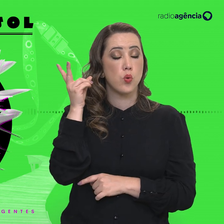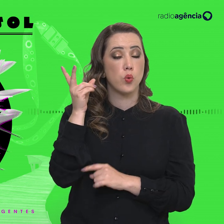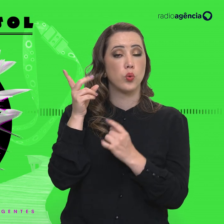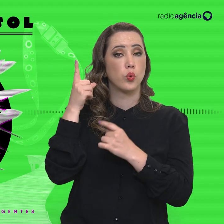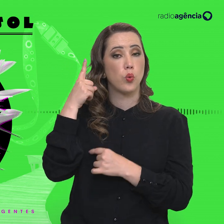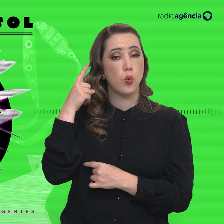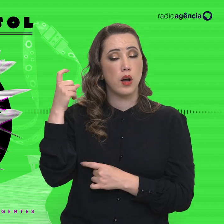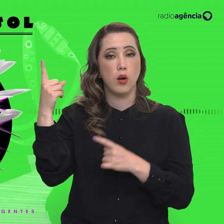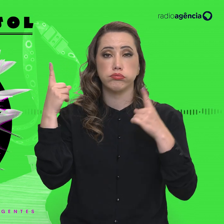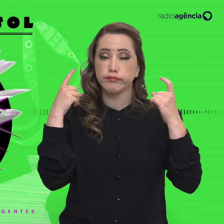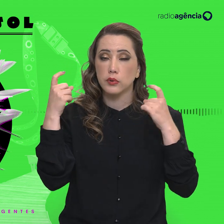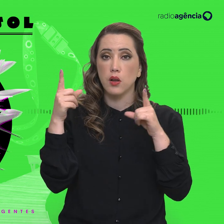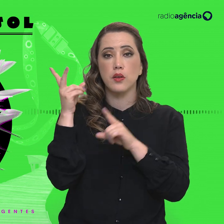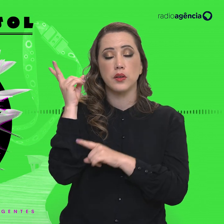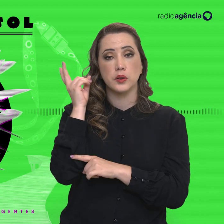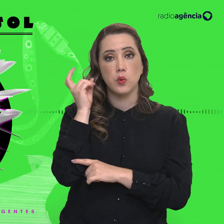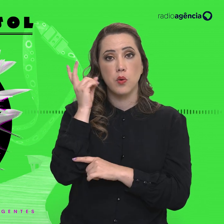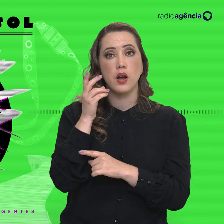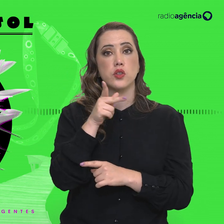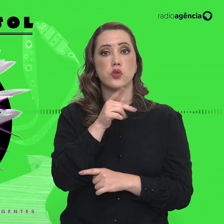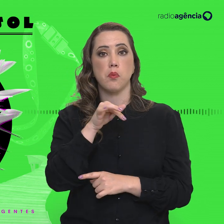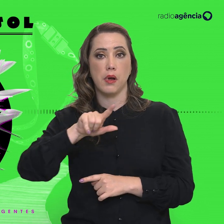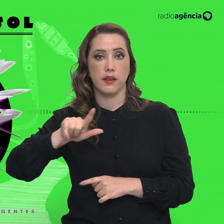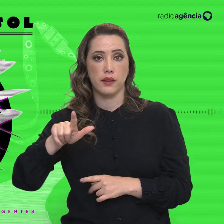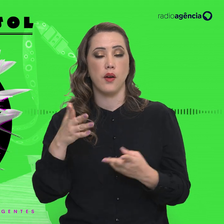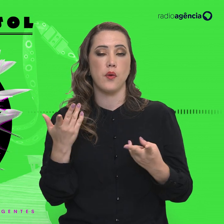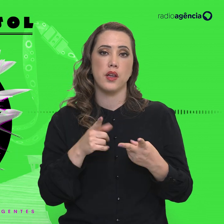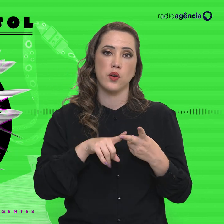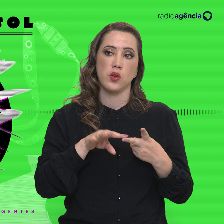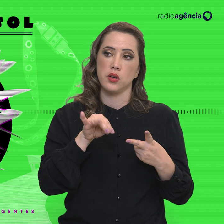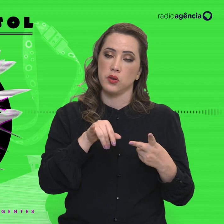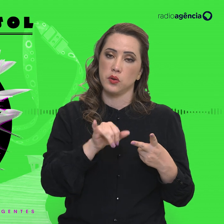A captação de áudio, no momento, tá com Toni Godoy e com a Lúcia Safatle,